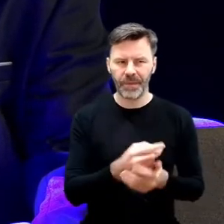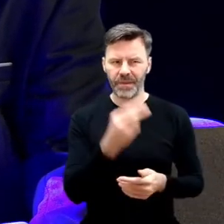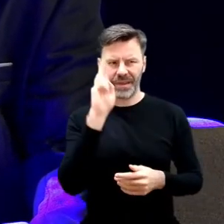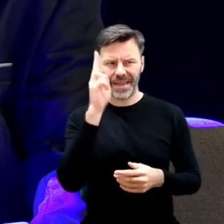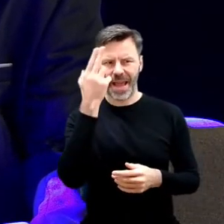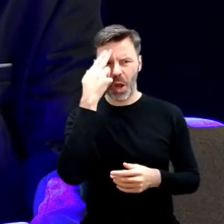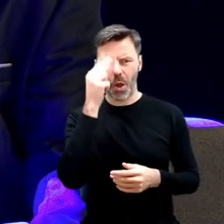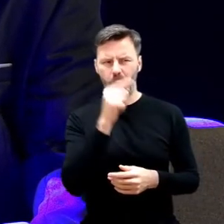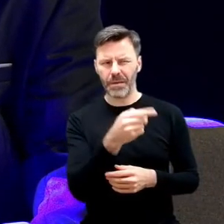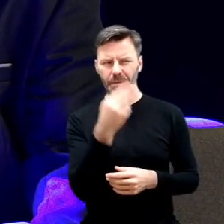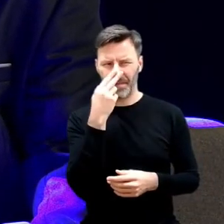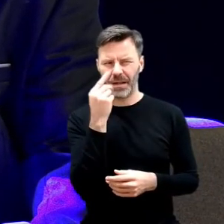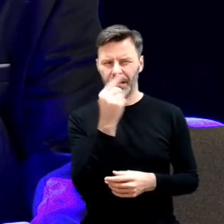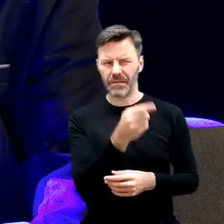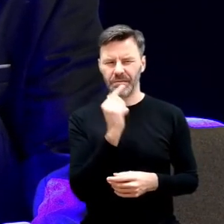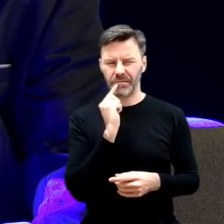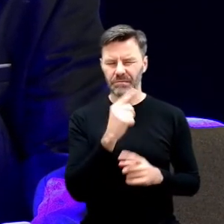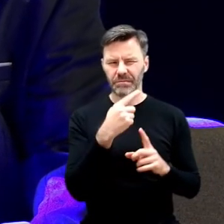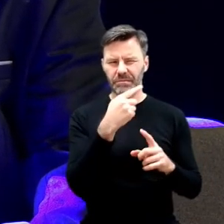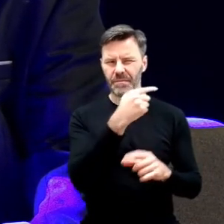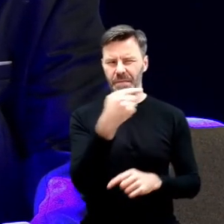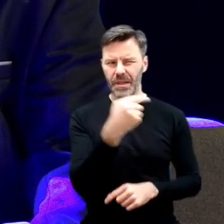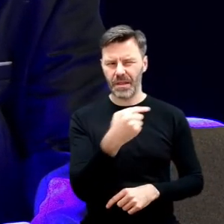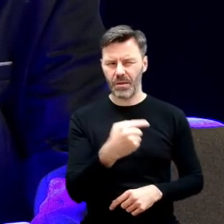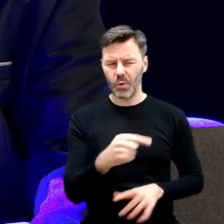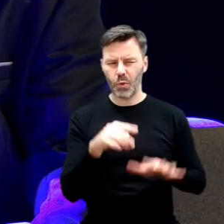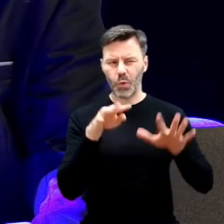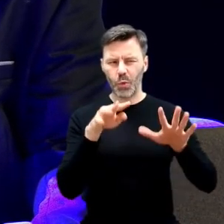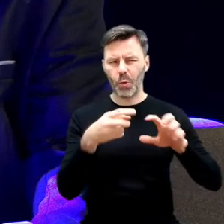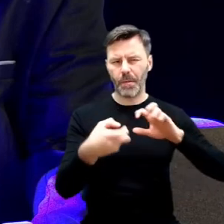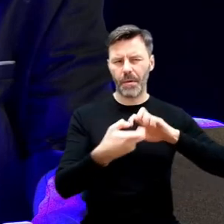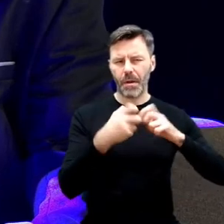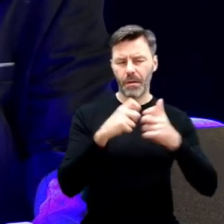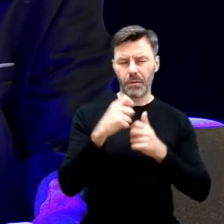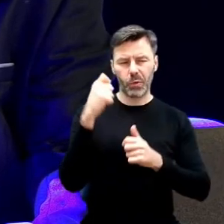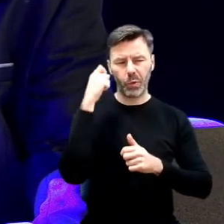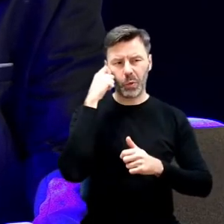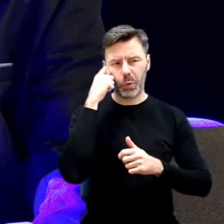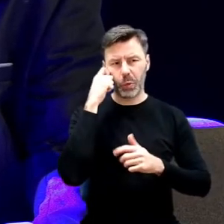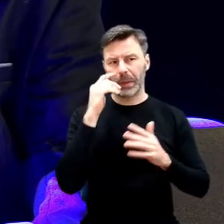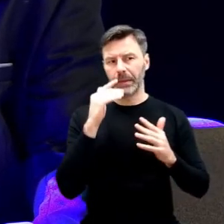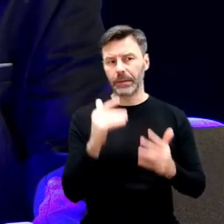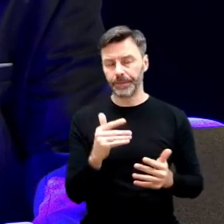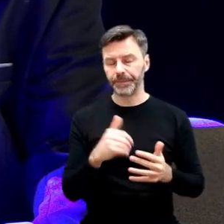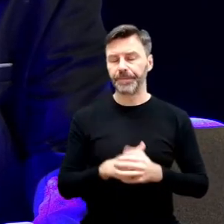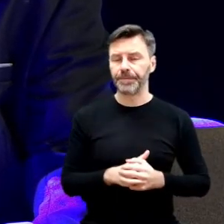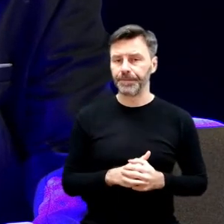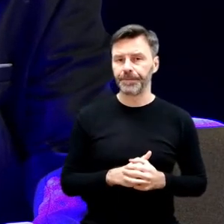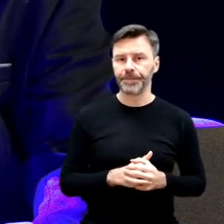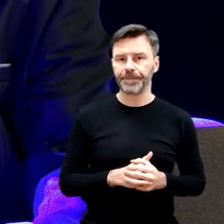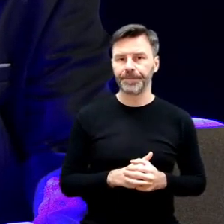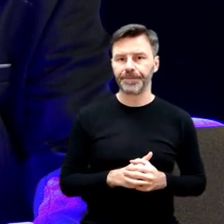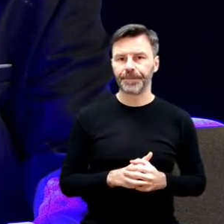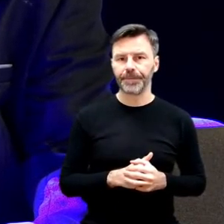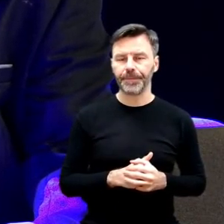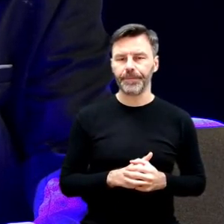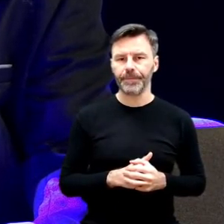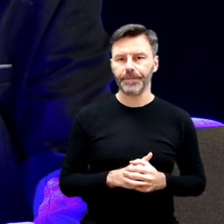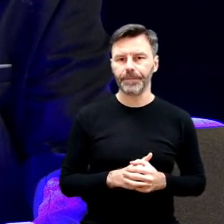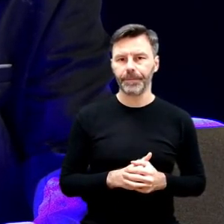bardzo z dużą ilością problemów i czasami wielu samorządowców niechętnie jest tutaj